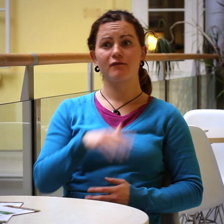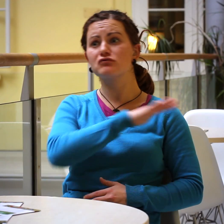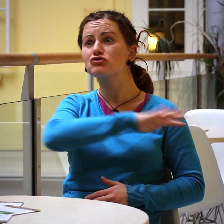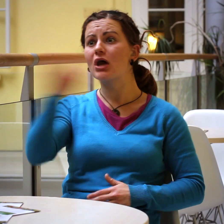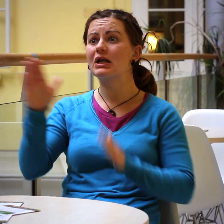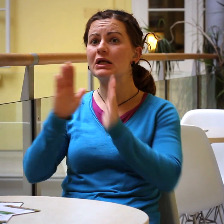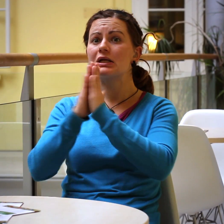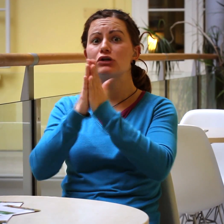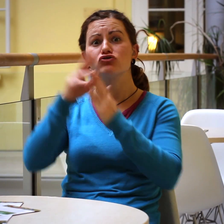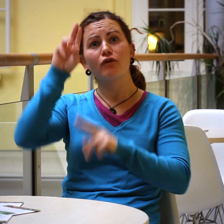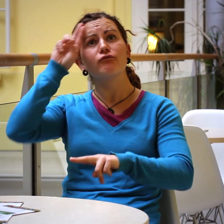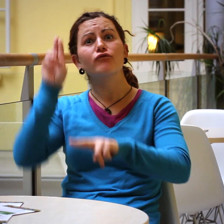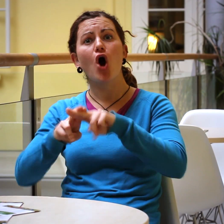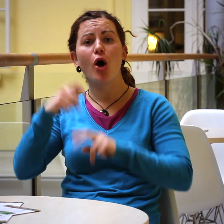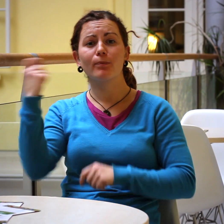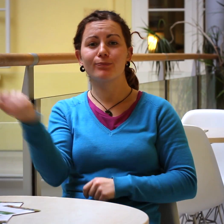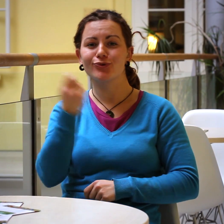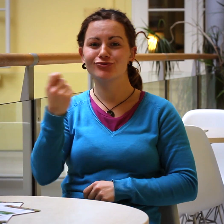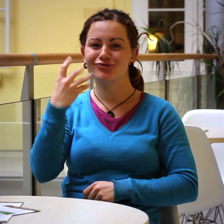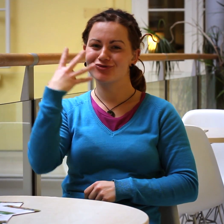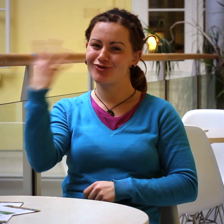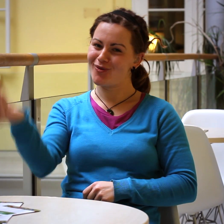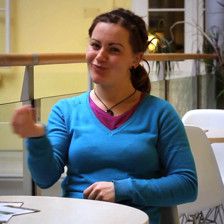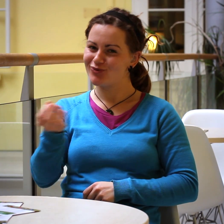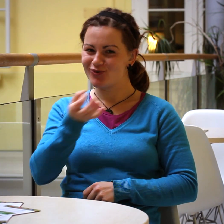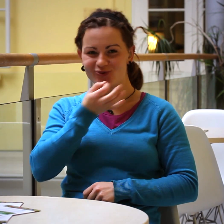Ne u všech knížek je možnost si je vypůjčit domů.